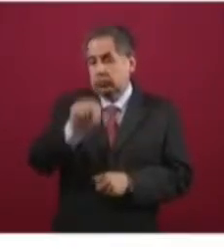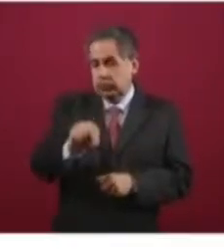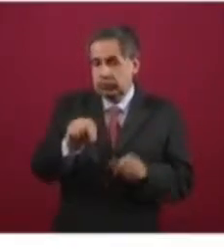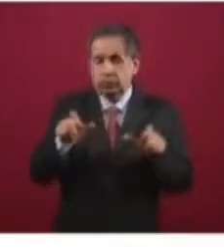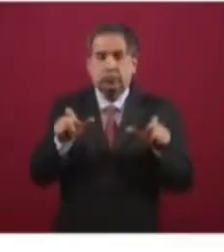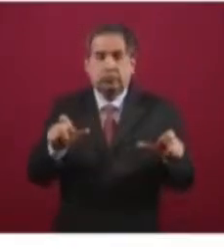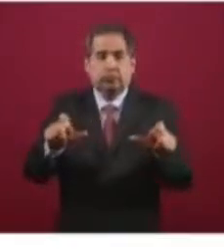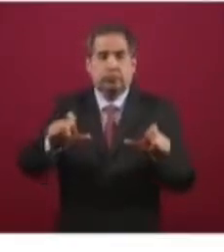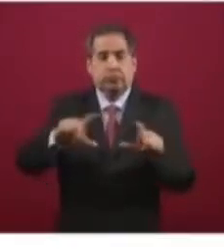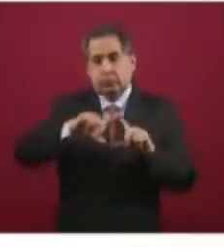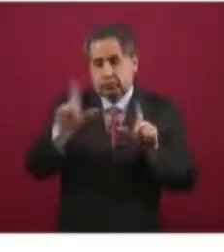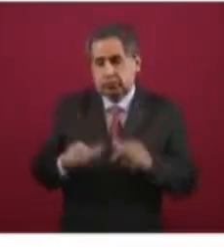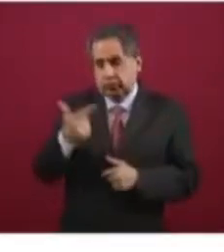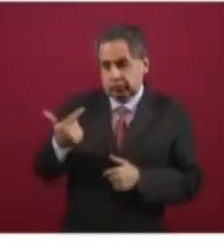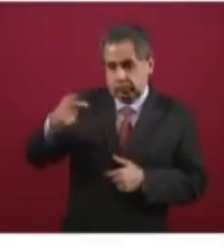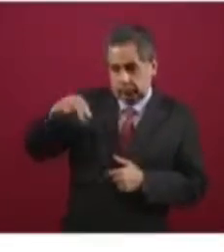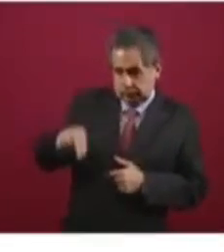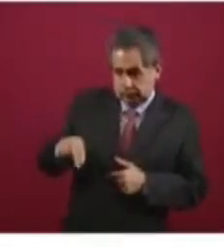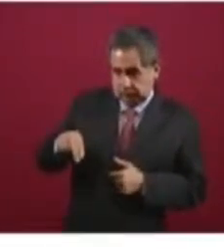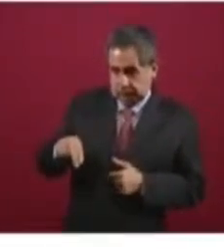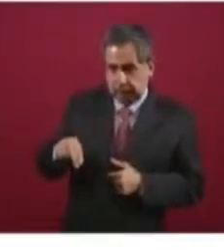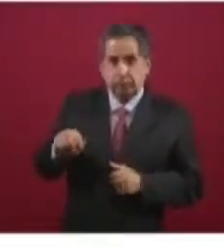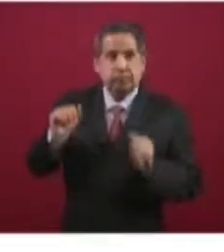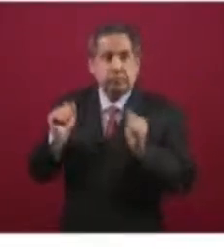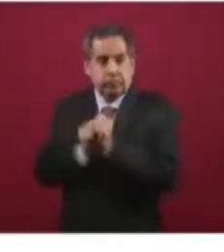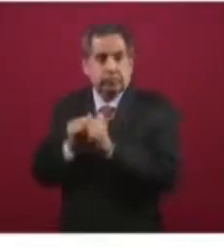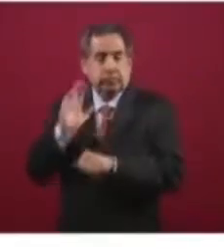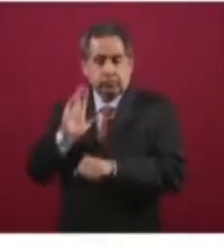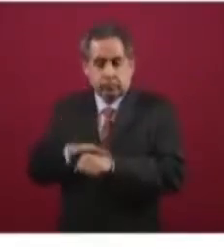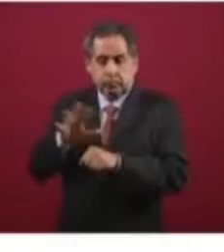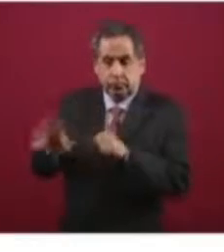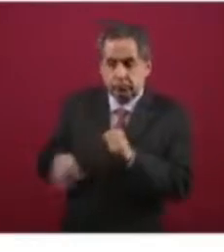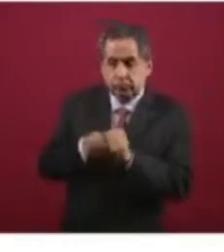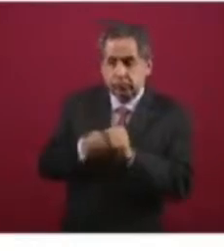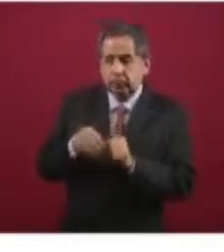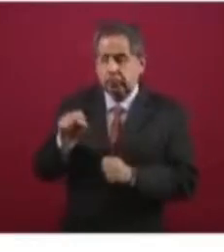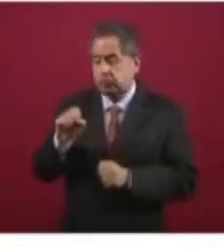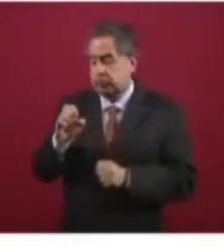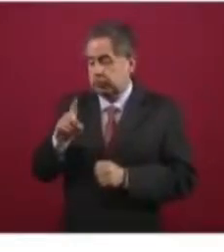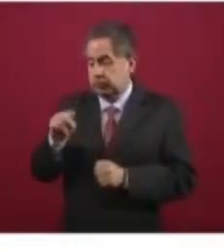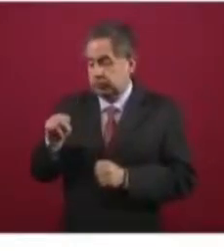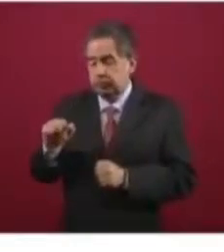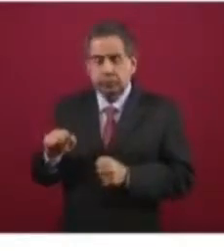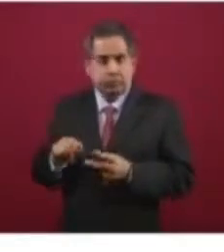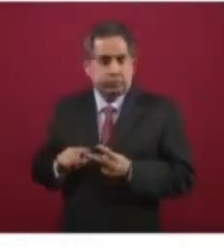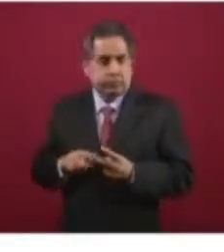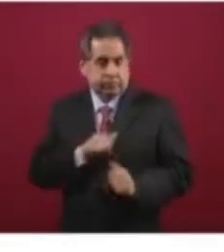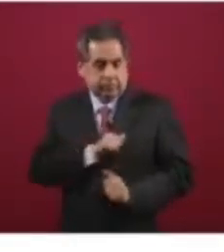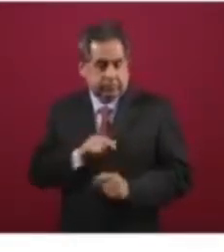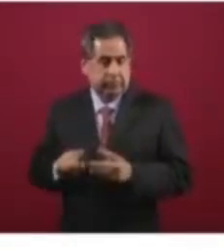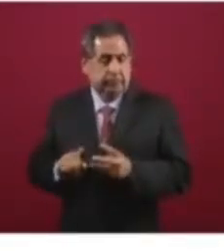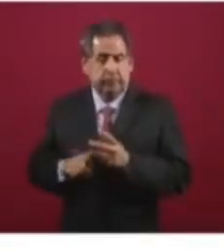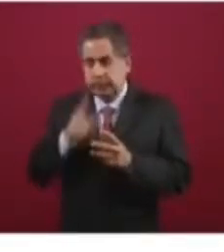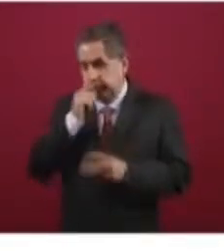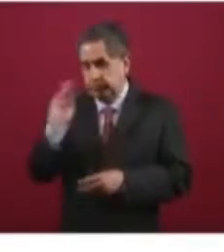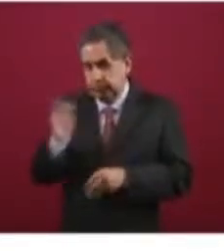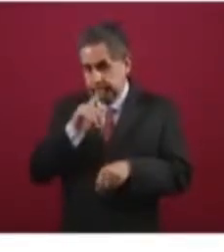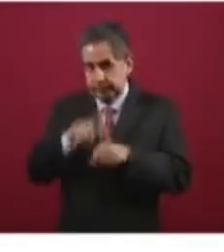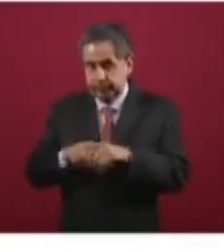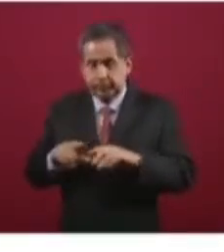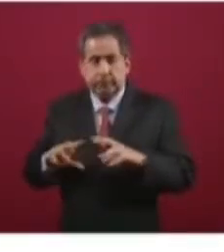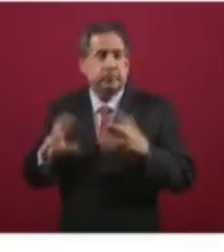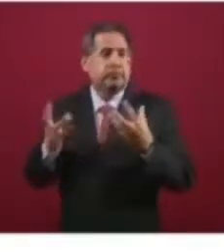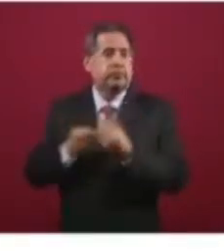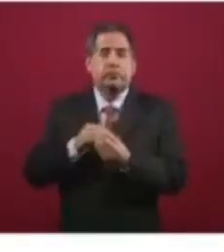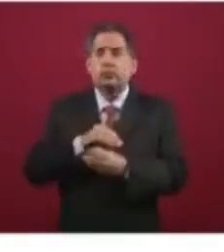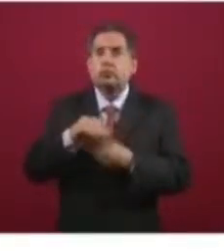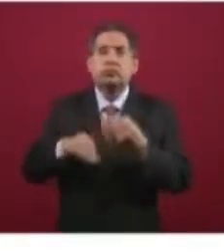Nacional, sumados al despliegue de Sedena y de la Policía Federal, hacen un total de